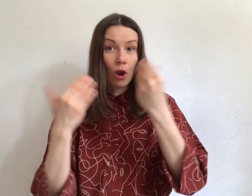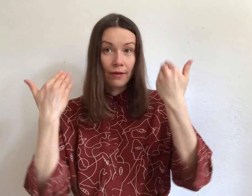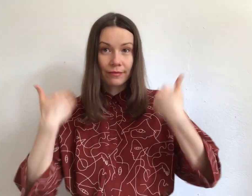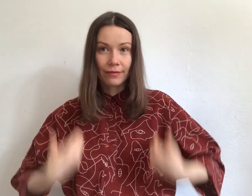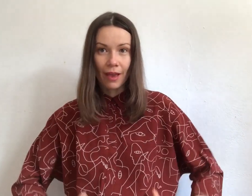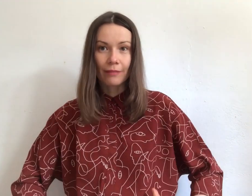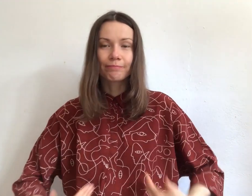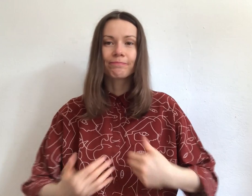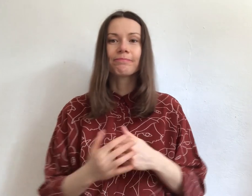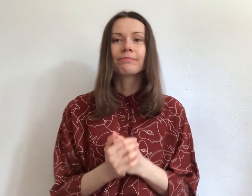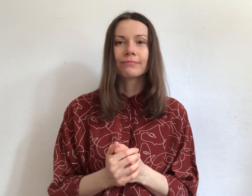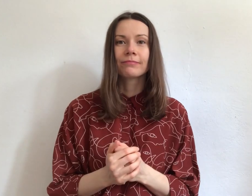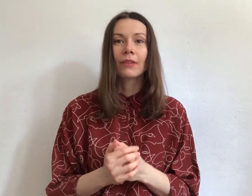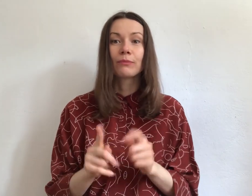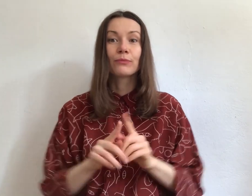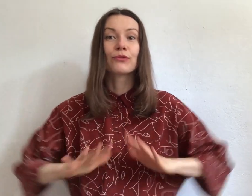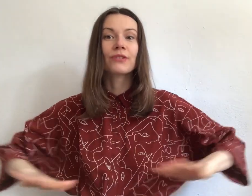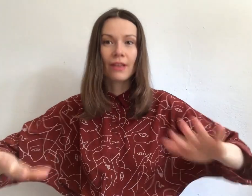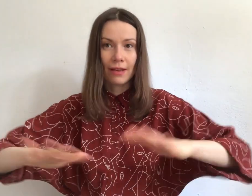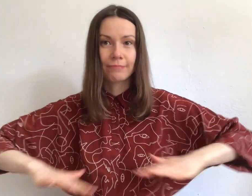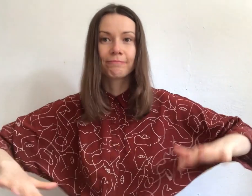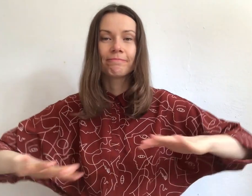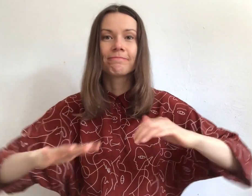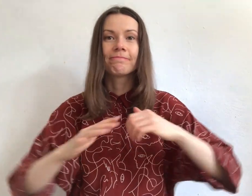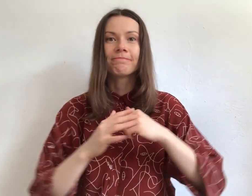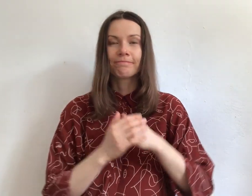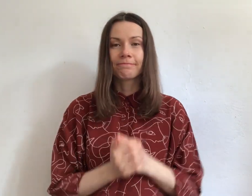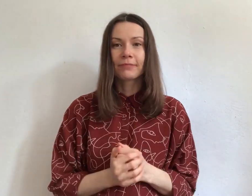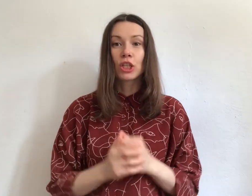wygląd przestrzeń.